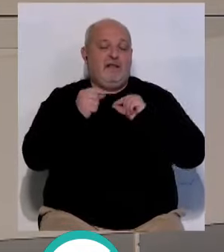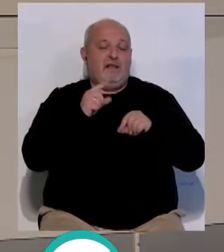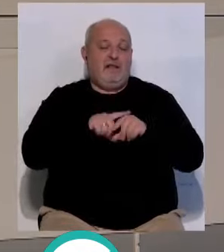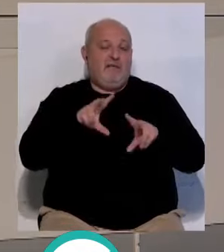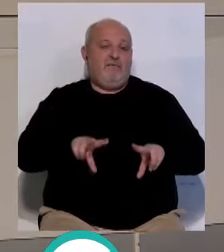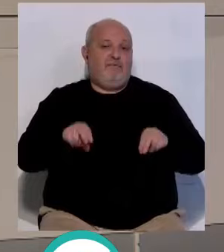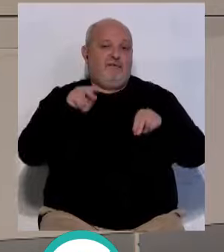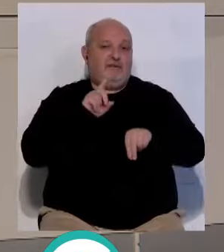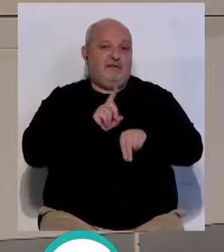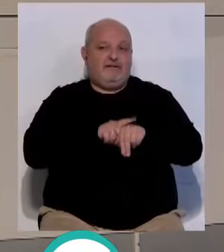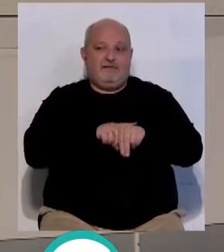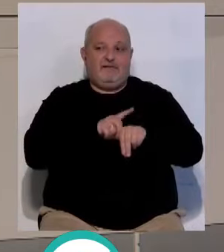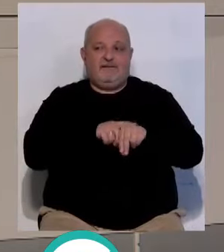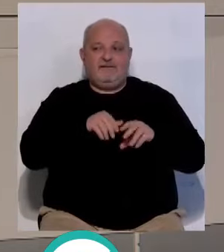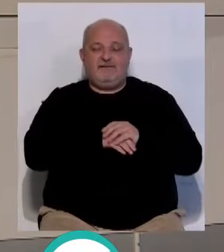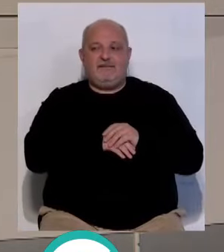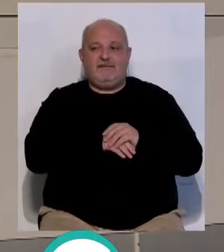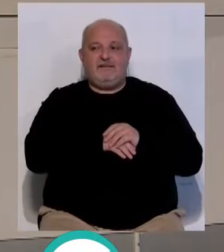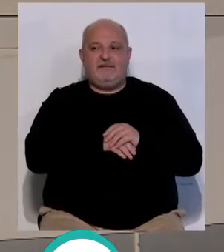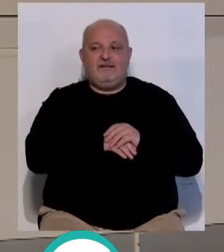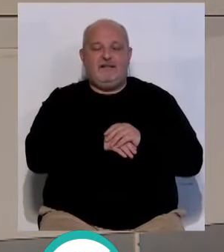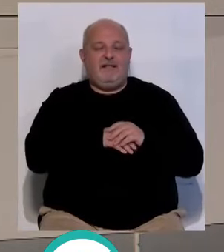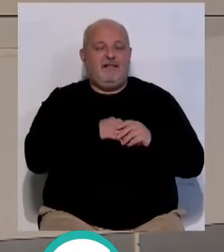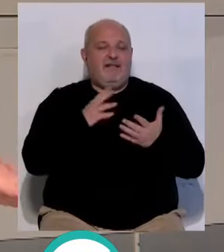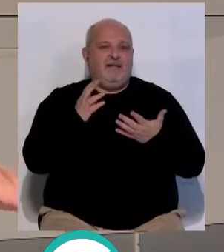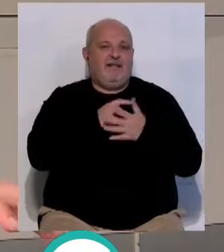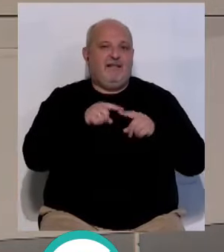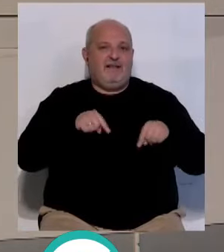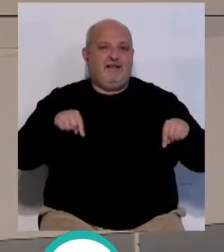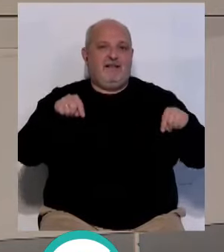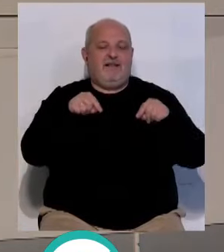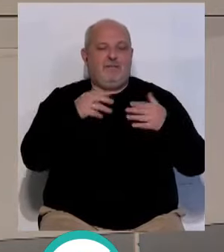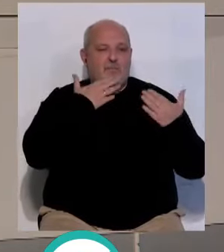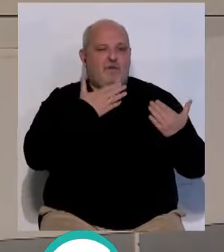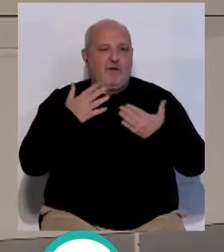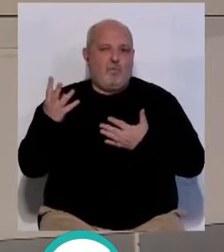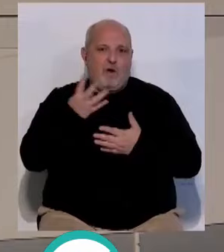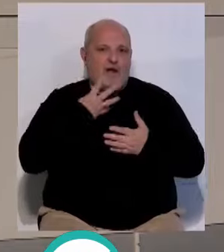quedado sin tiempo Pablo Rubén Willy Álvaro Muchísimas gracias a los cuatro por habernos